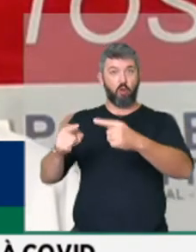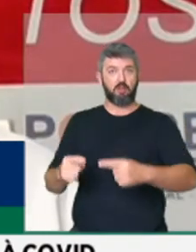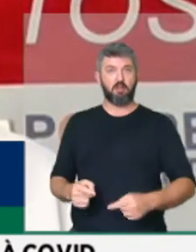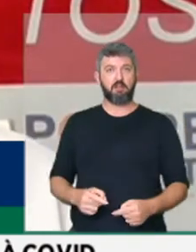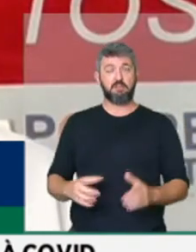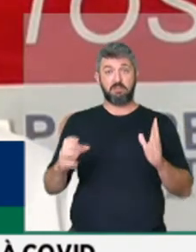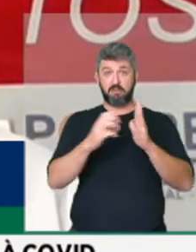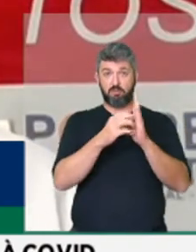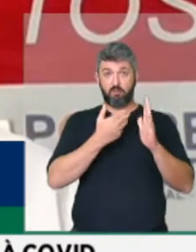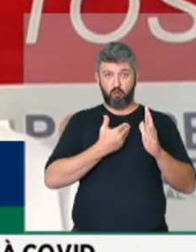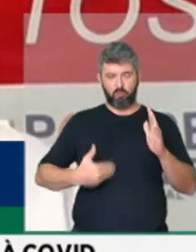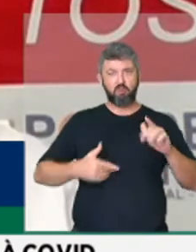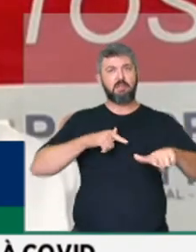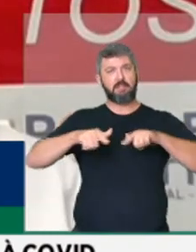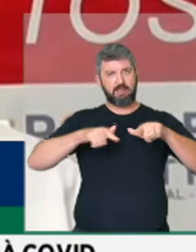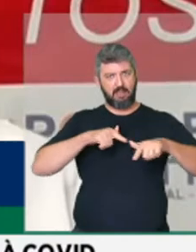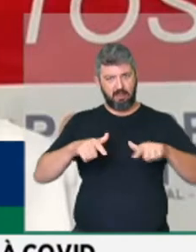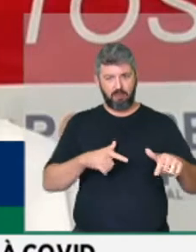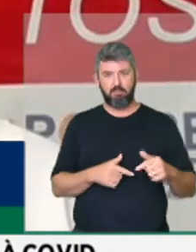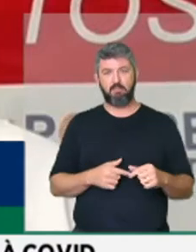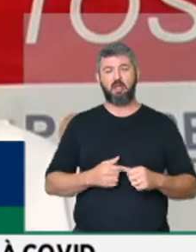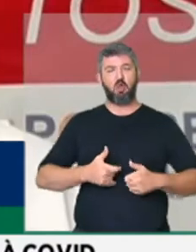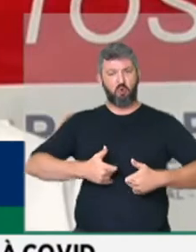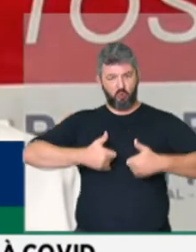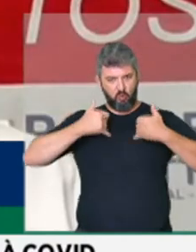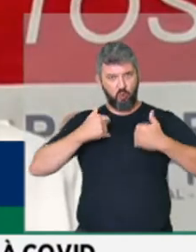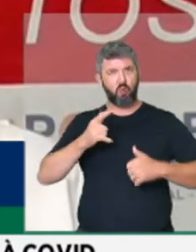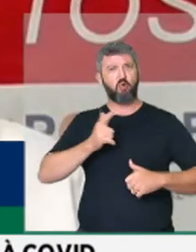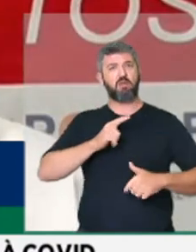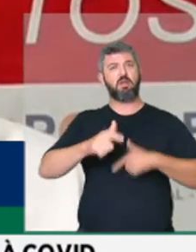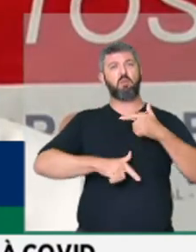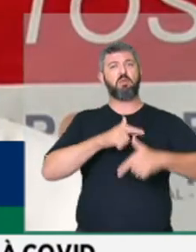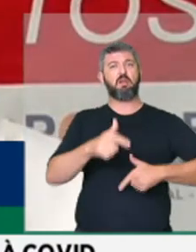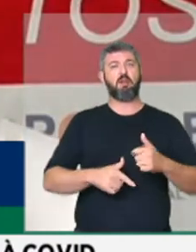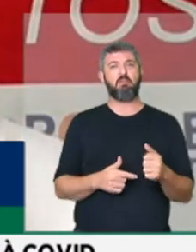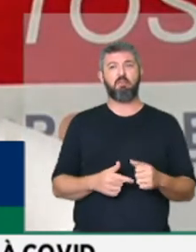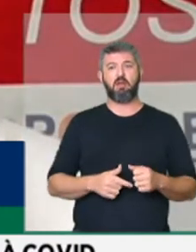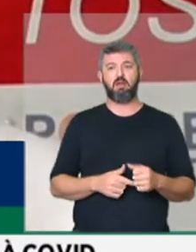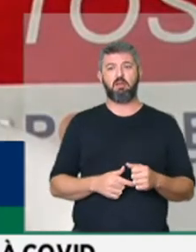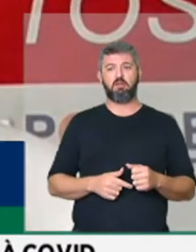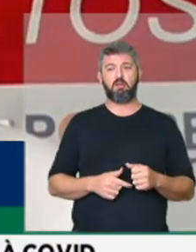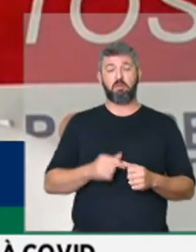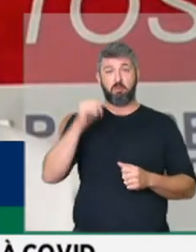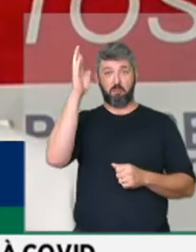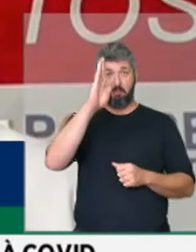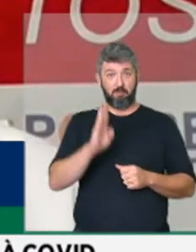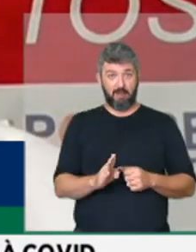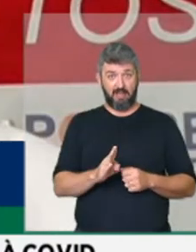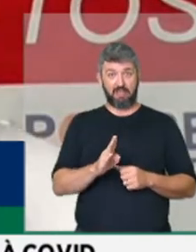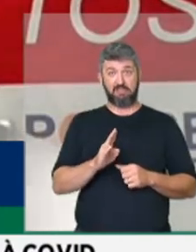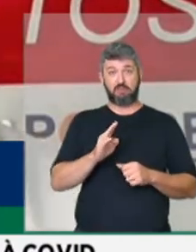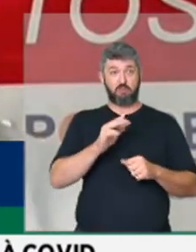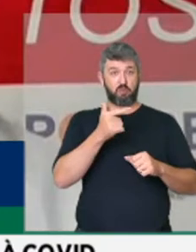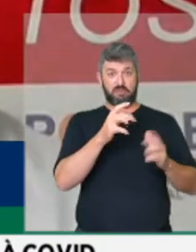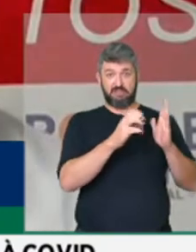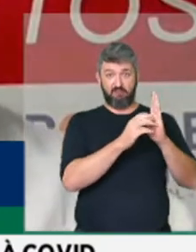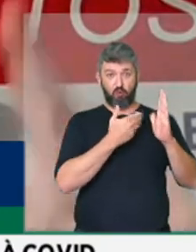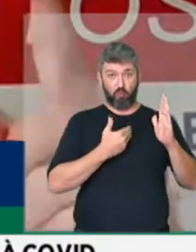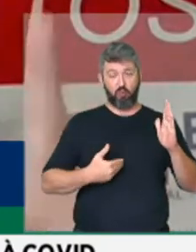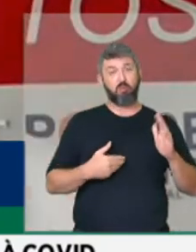ESTADUAL E FEDERAL. A REFORMA ADMINISTRATIVA, ATIRO, PRESIDENTE, CONTRA O PROFESSOR, A PROFESSORA, CONTRA O POLICIAL CIVIL, O